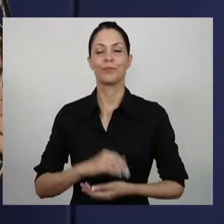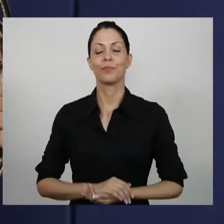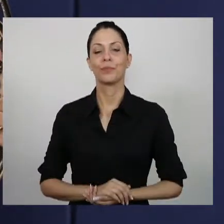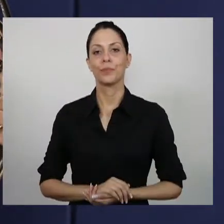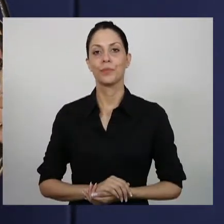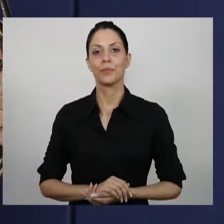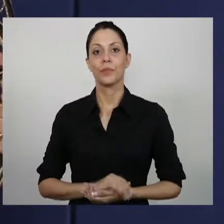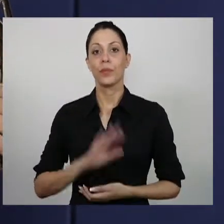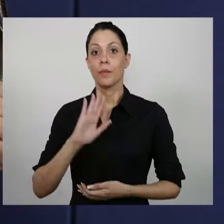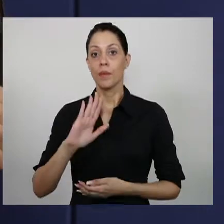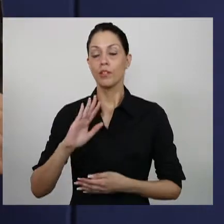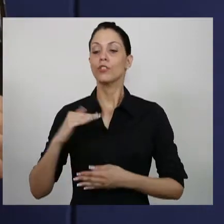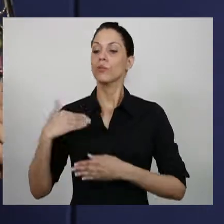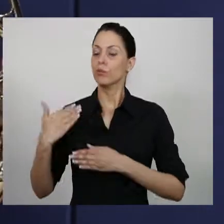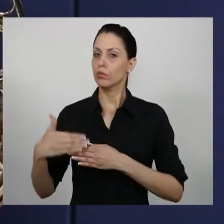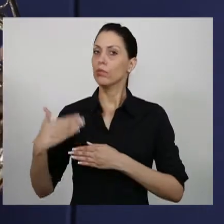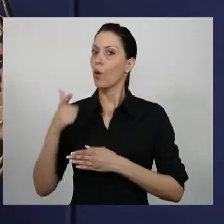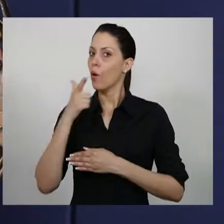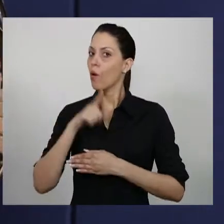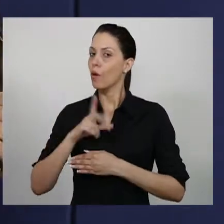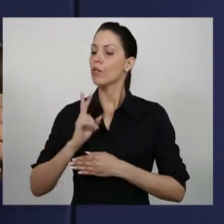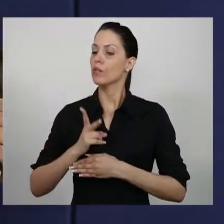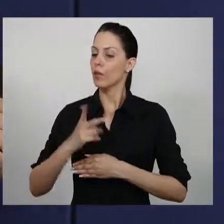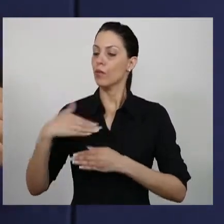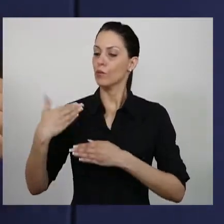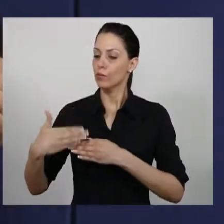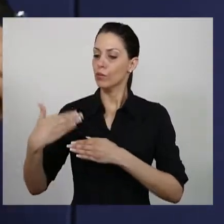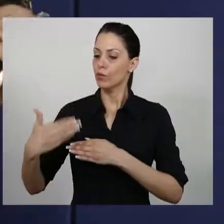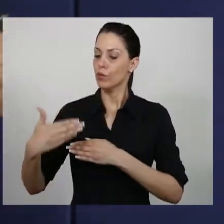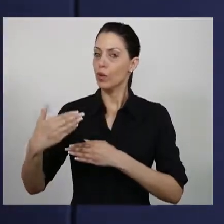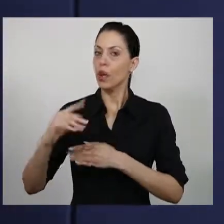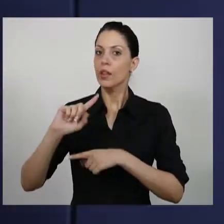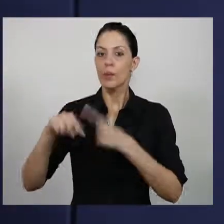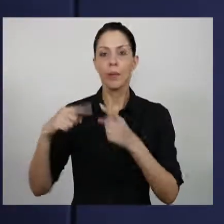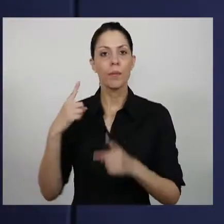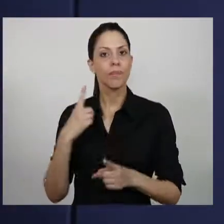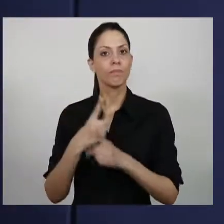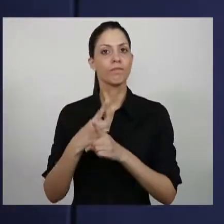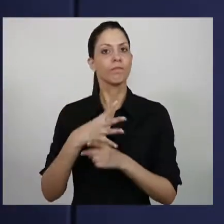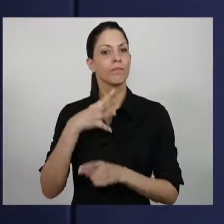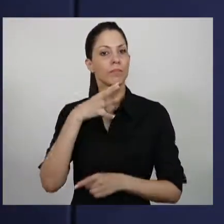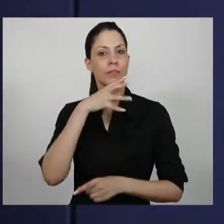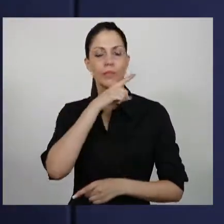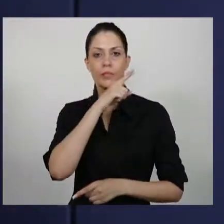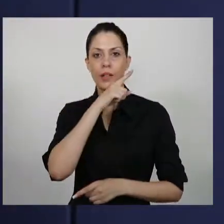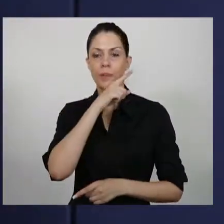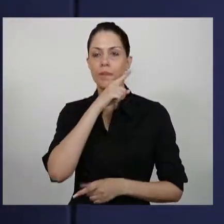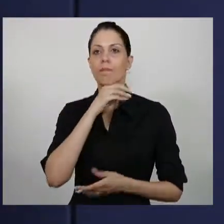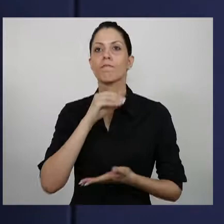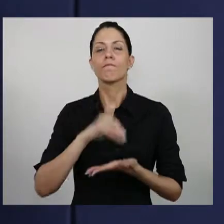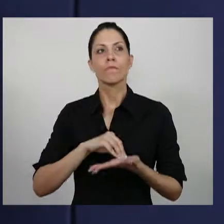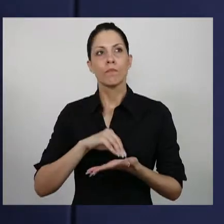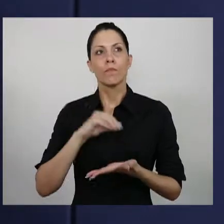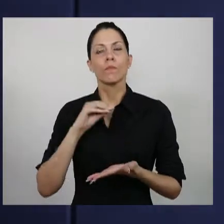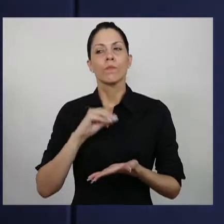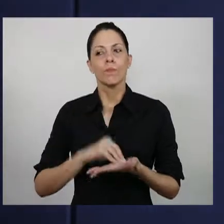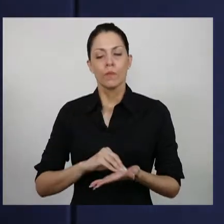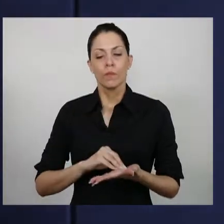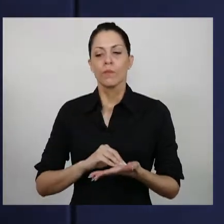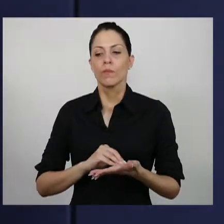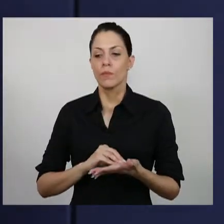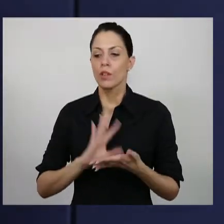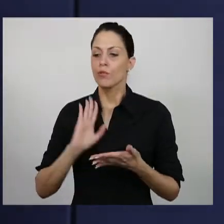No entanto, no decorrer da evolução do instrumento, os trompistas perceberam que isso não bastava,